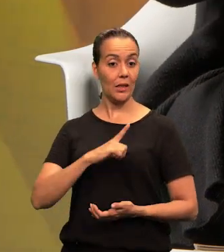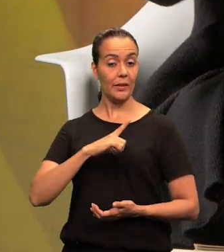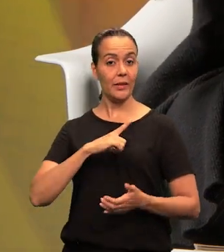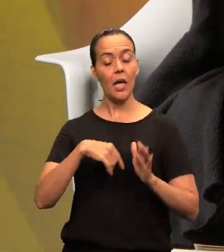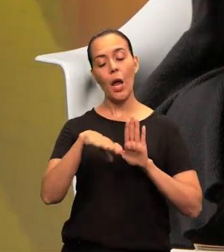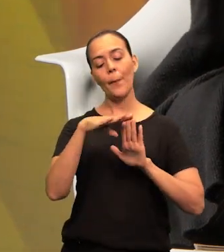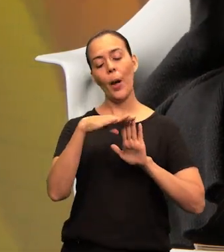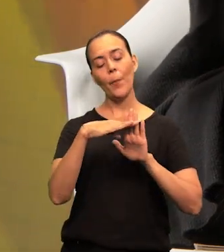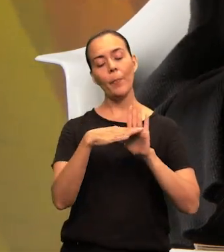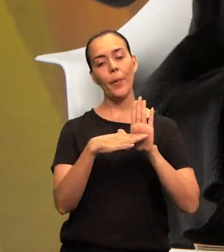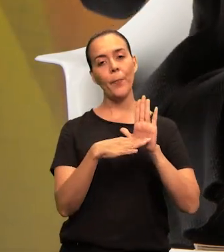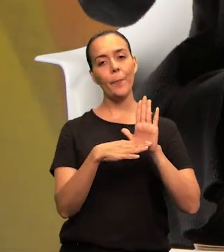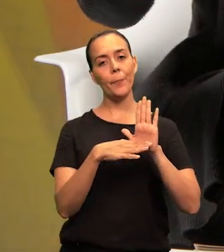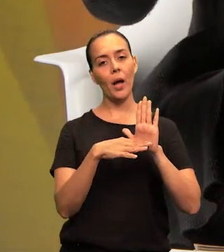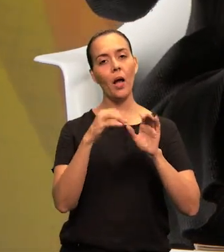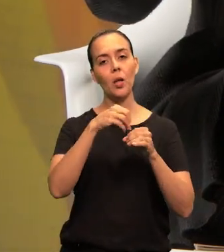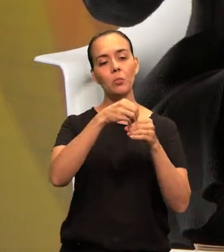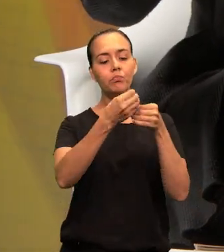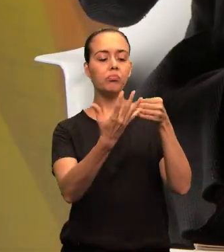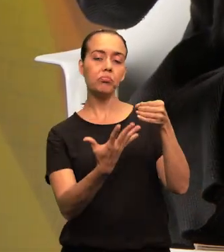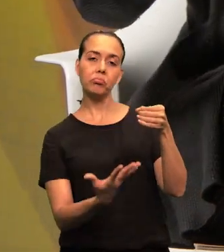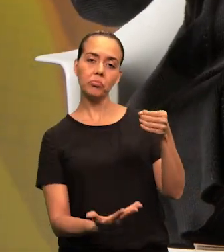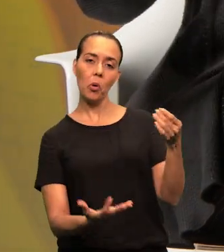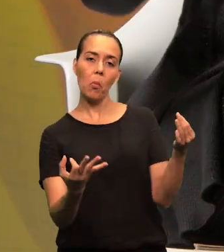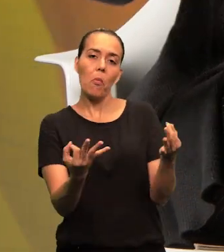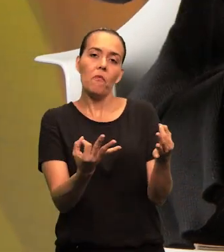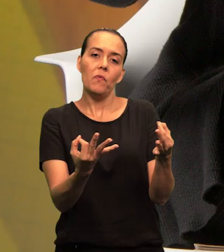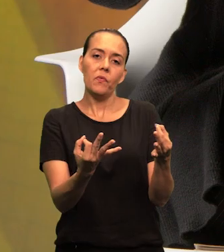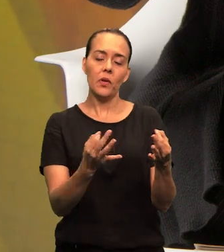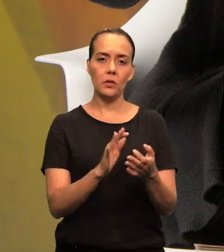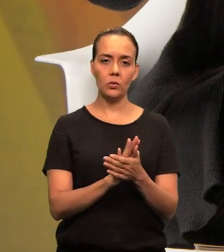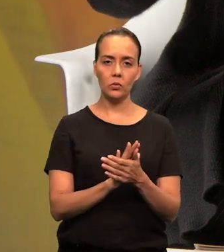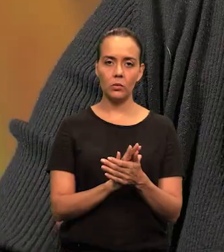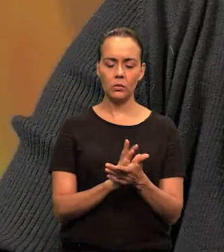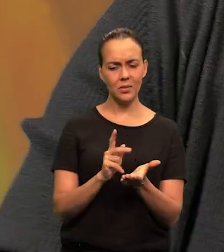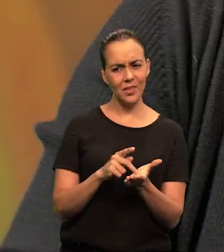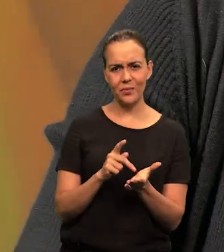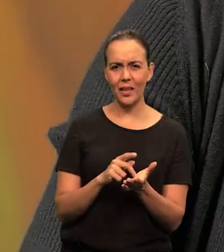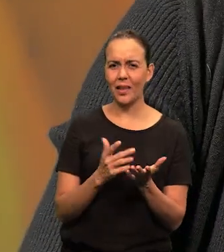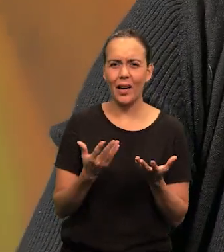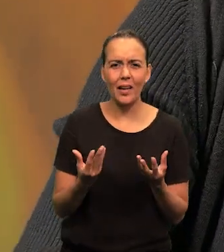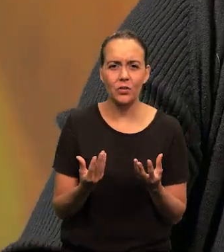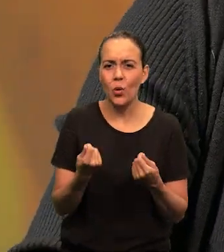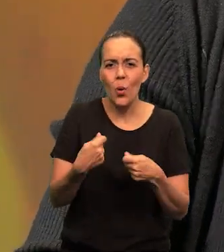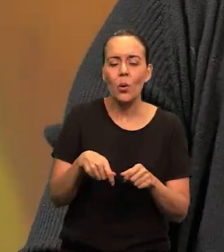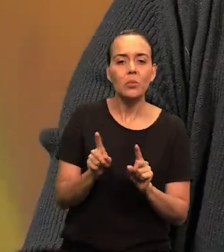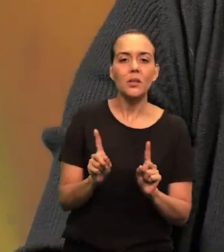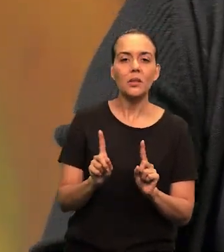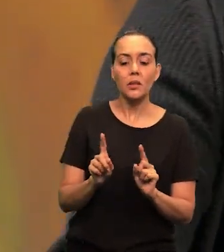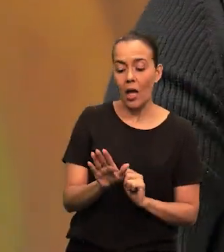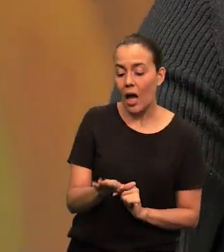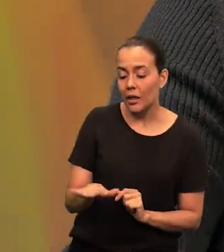a determinados conteúdos considerados elegantes ou grandiosos. Quando não é isso. Uma criança numa escola,